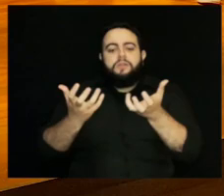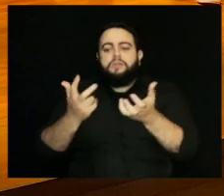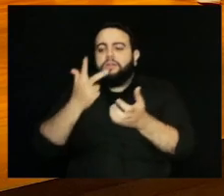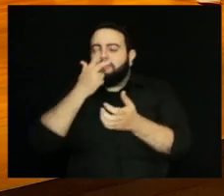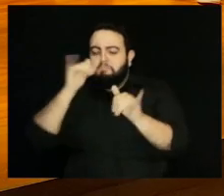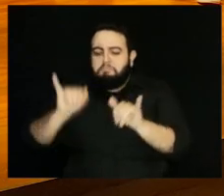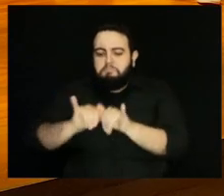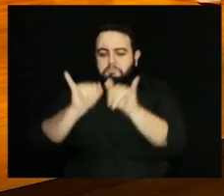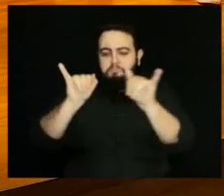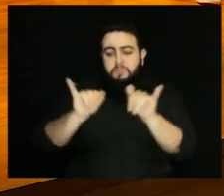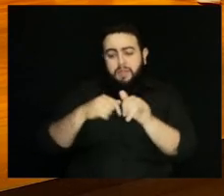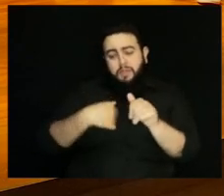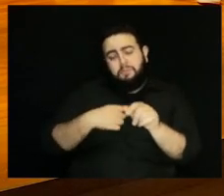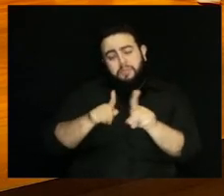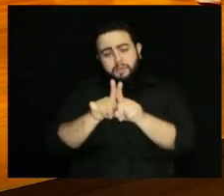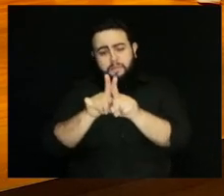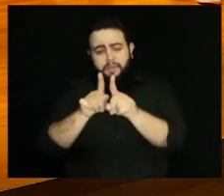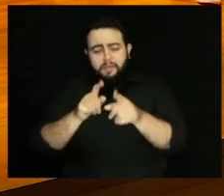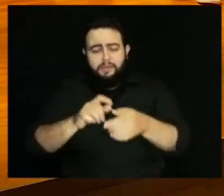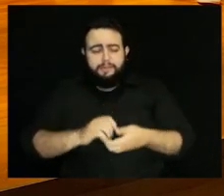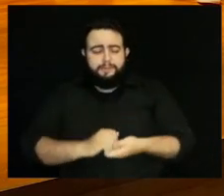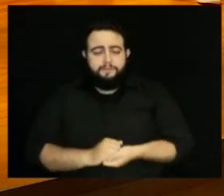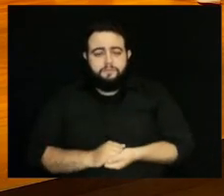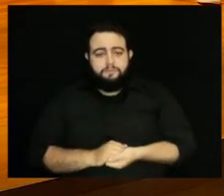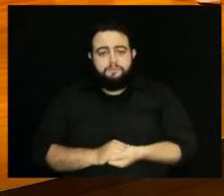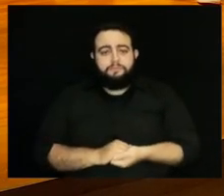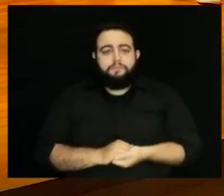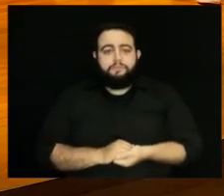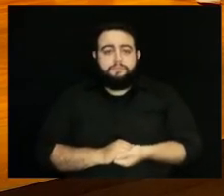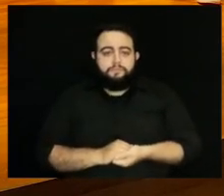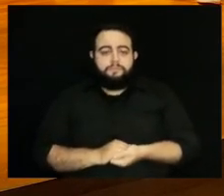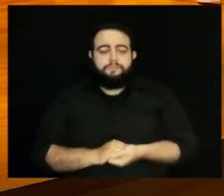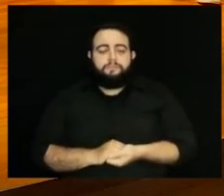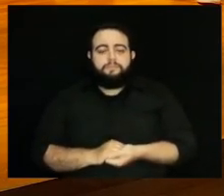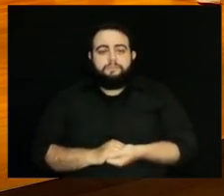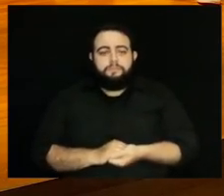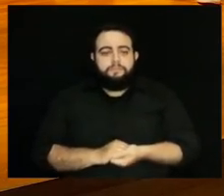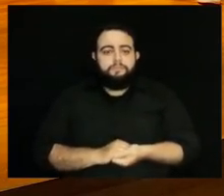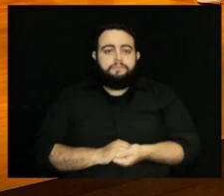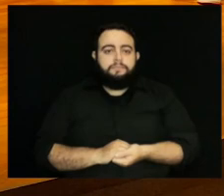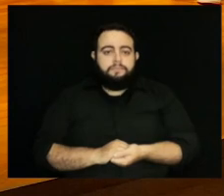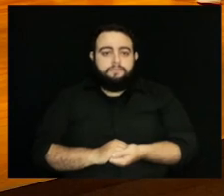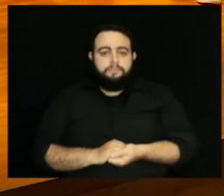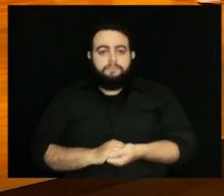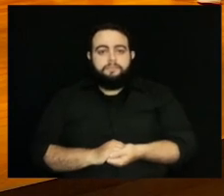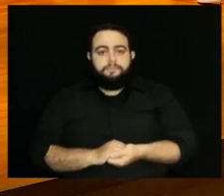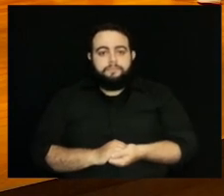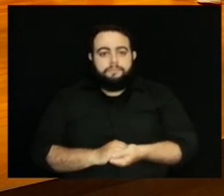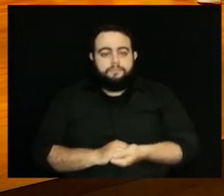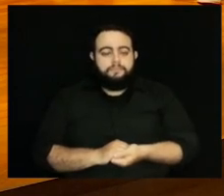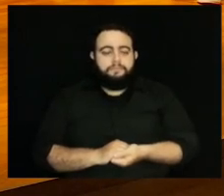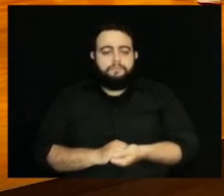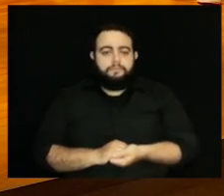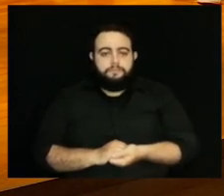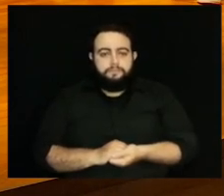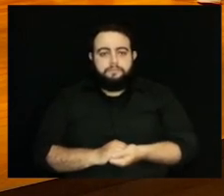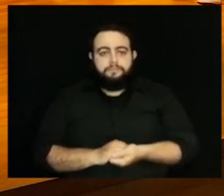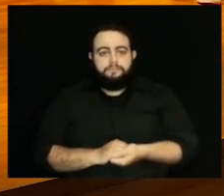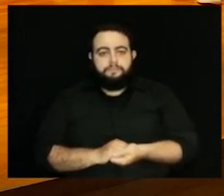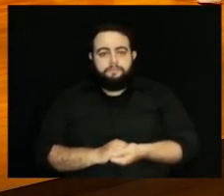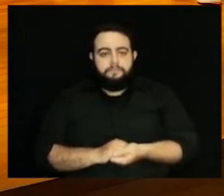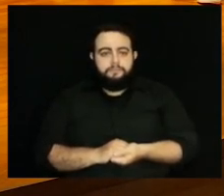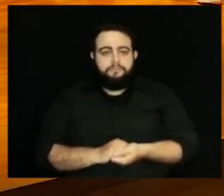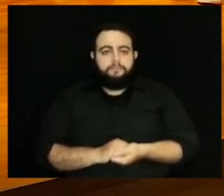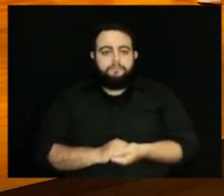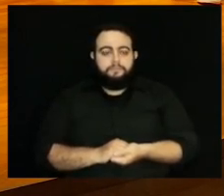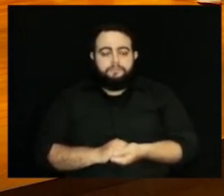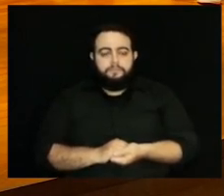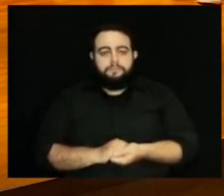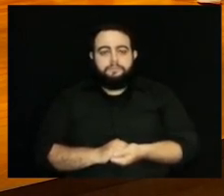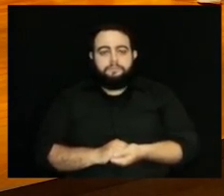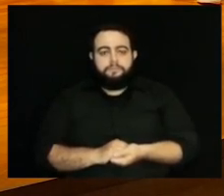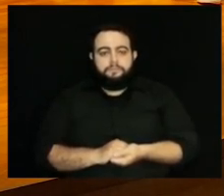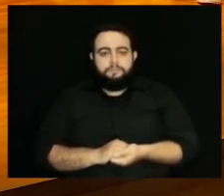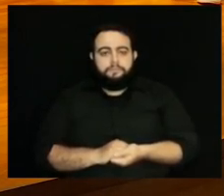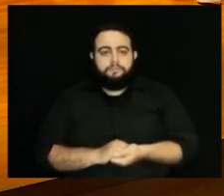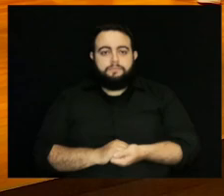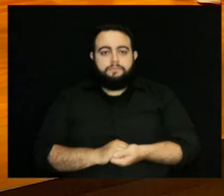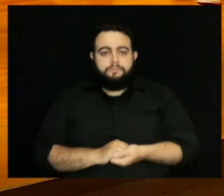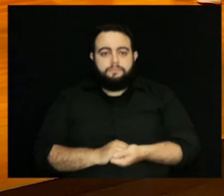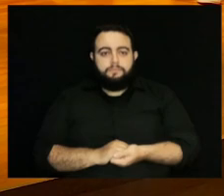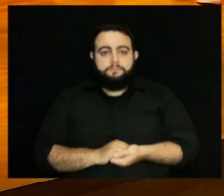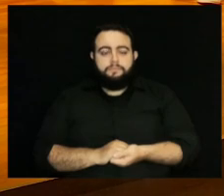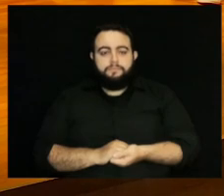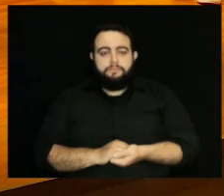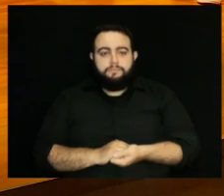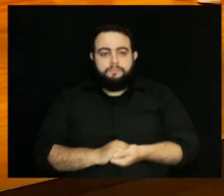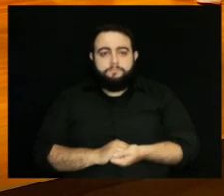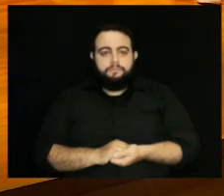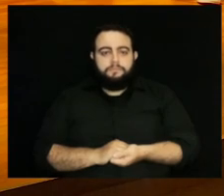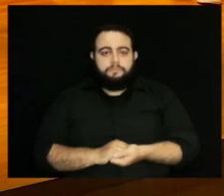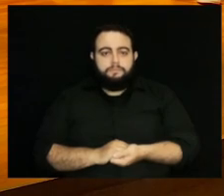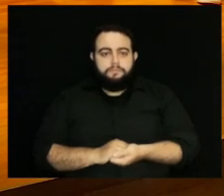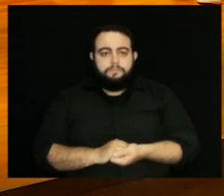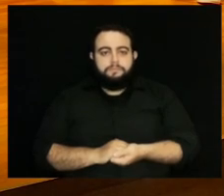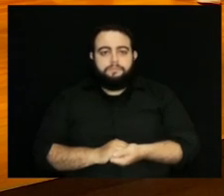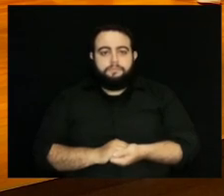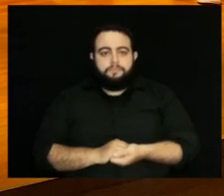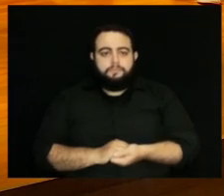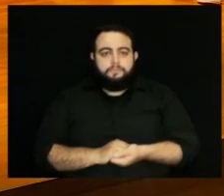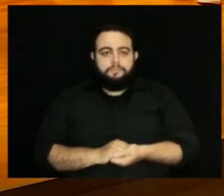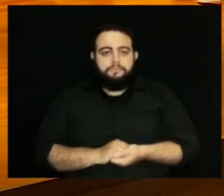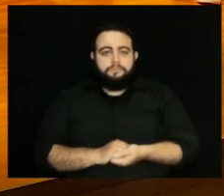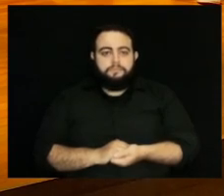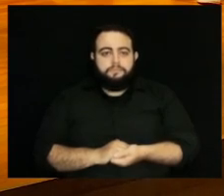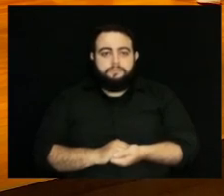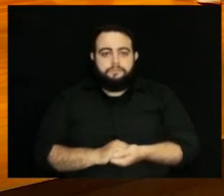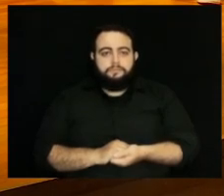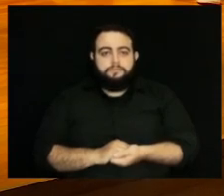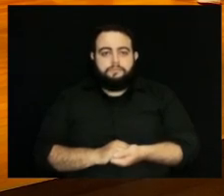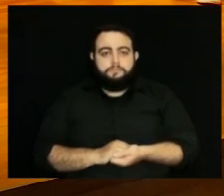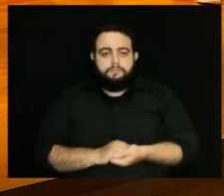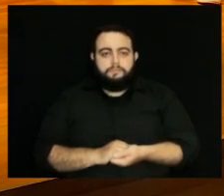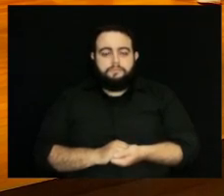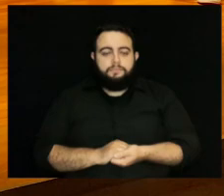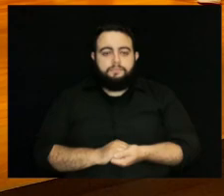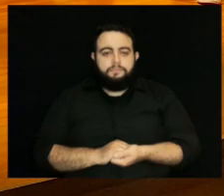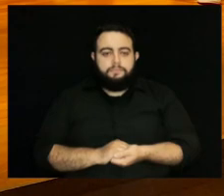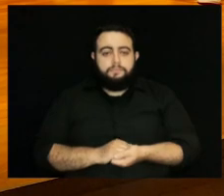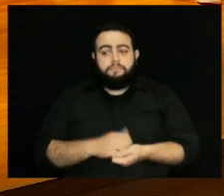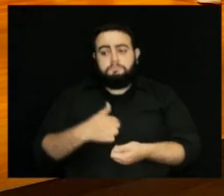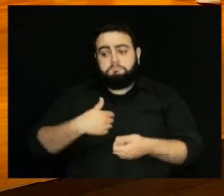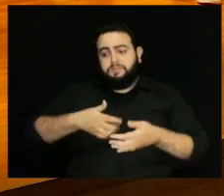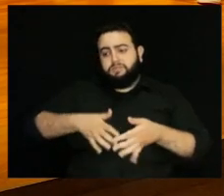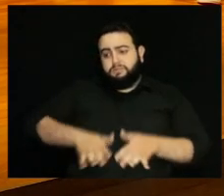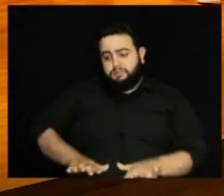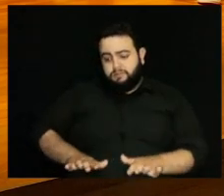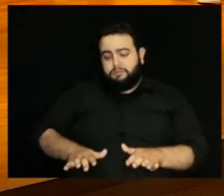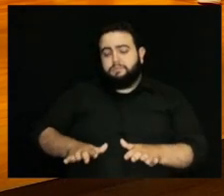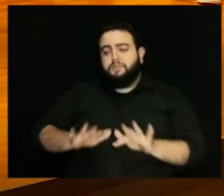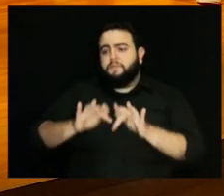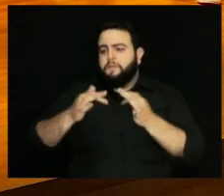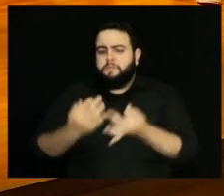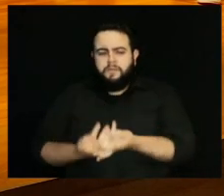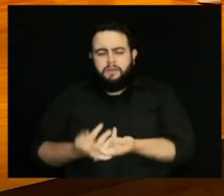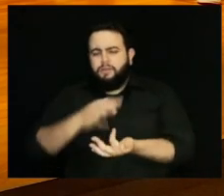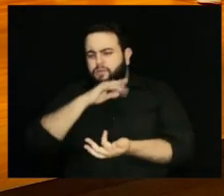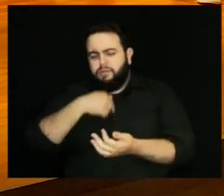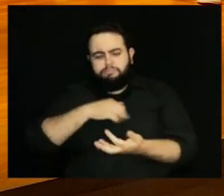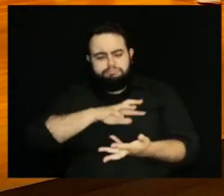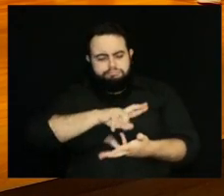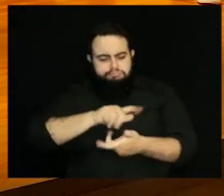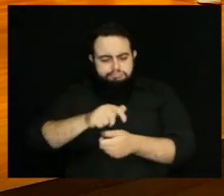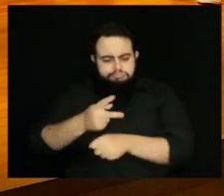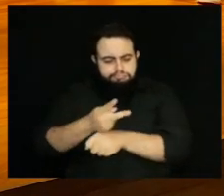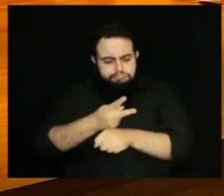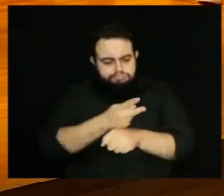[Música] também. Nasci de uma família podre, rodei pelo mundo procurando o mal. Roubei a espada de